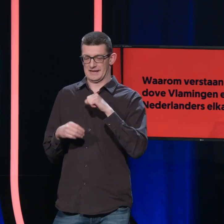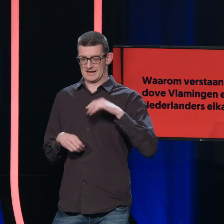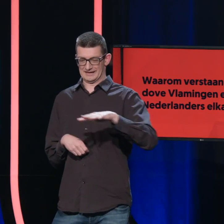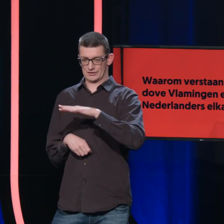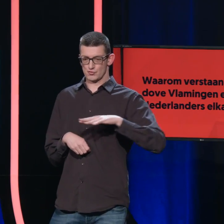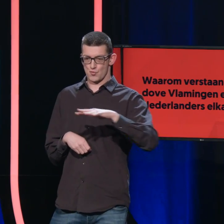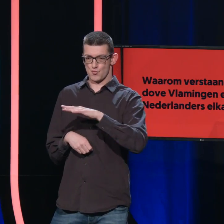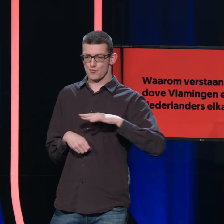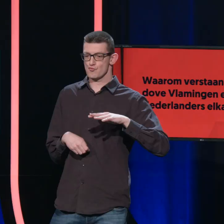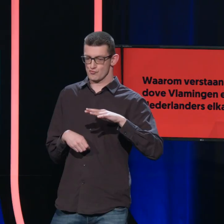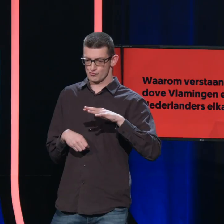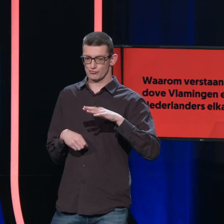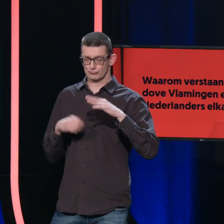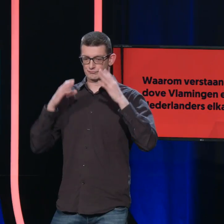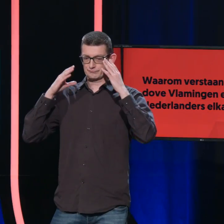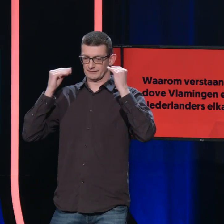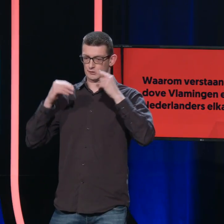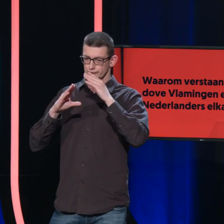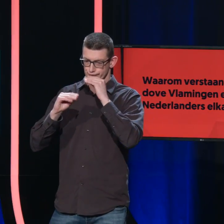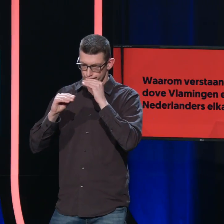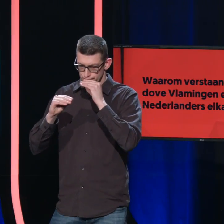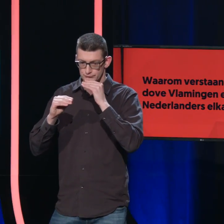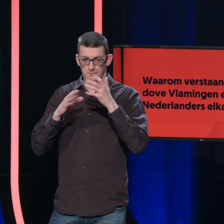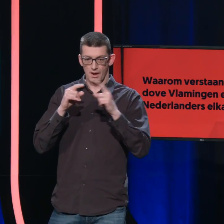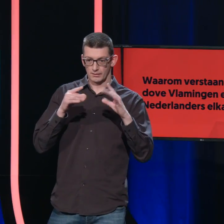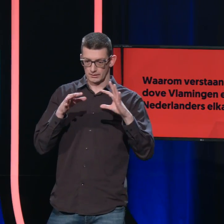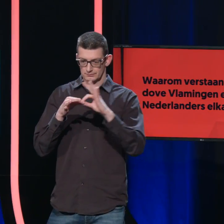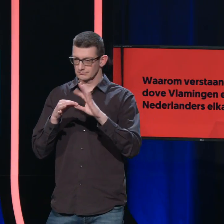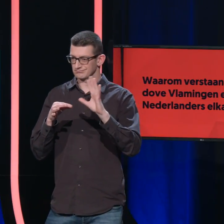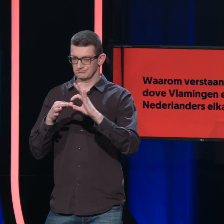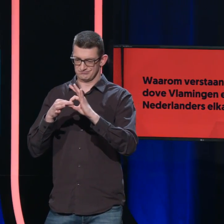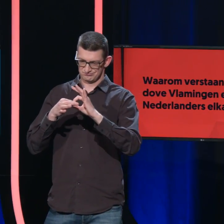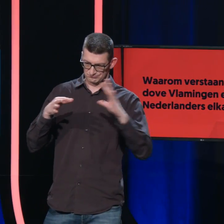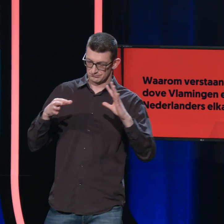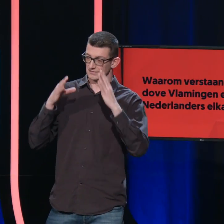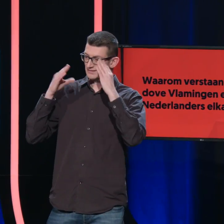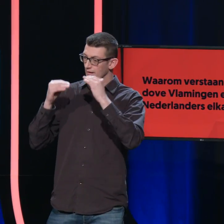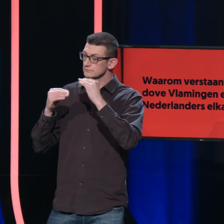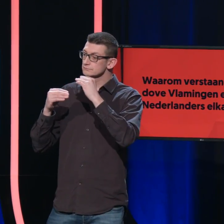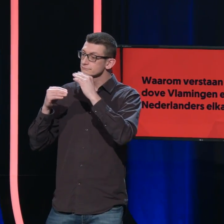en Vlaamse Gebarentaal is dat ook niet. Vlaamse Gebarentaal en Nederlandse Gebarentaal